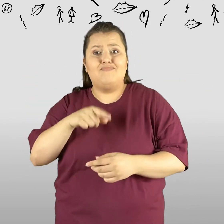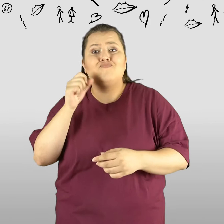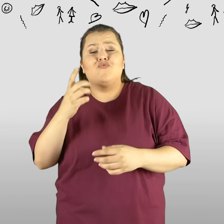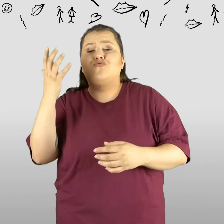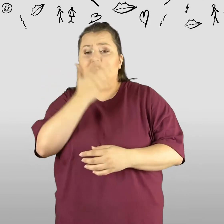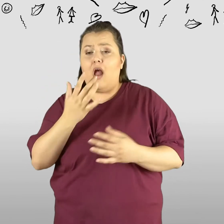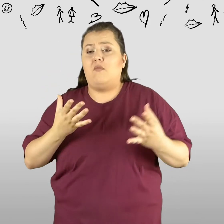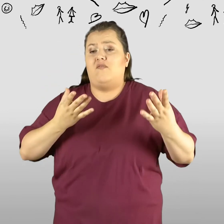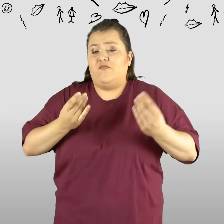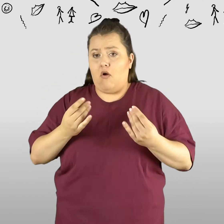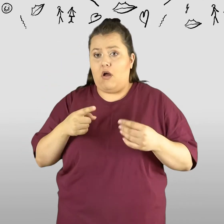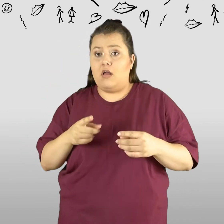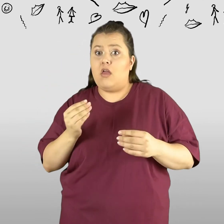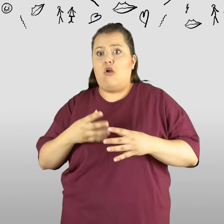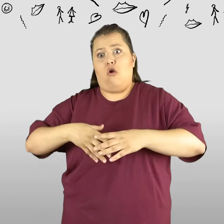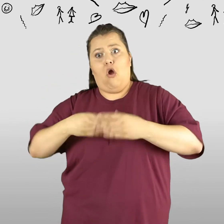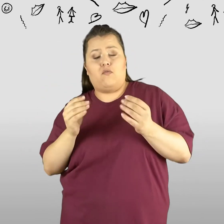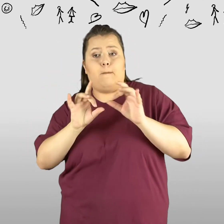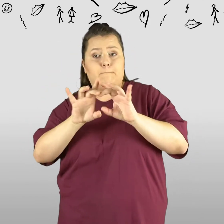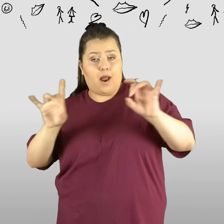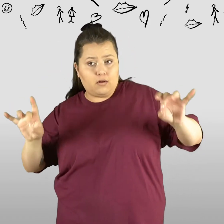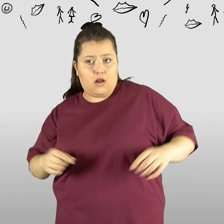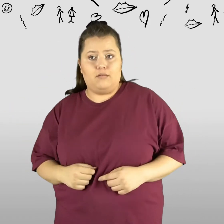Jest tam ciepło i wilgotno, w sam raz do rozwoju bakterii.